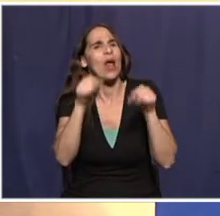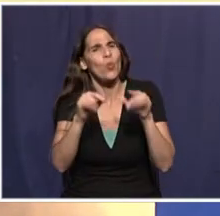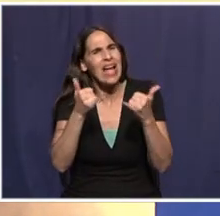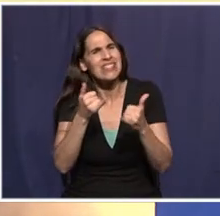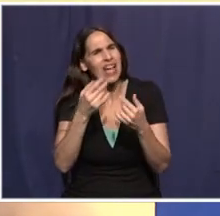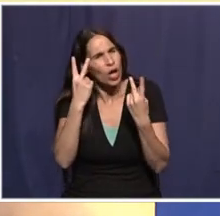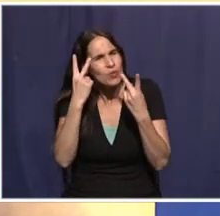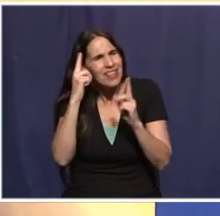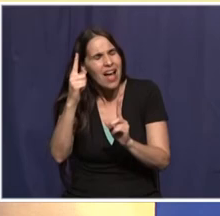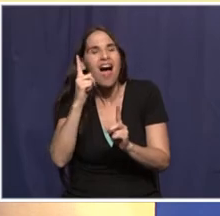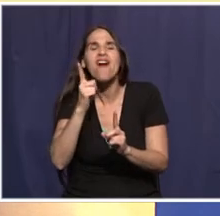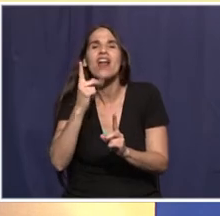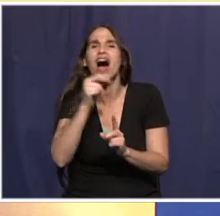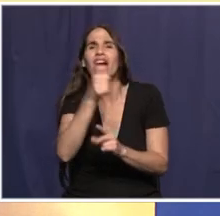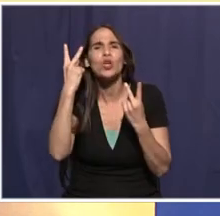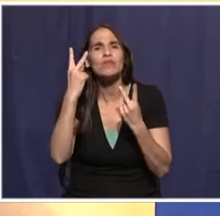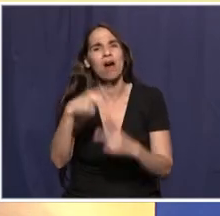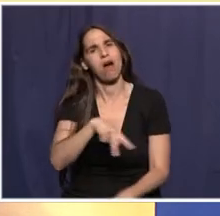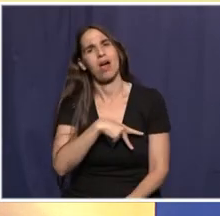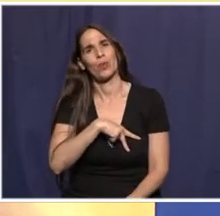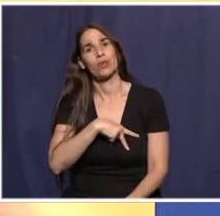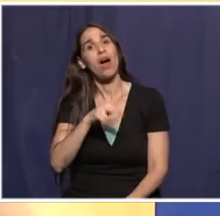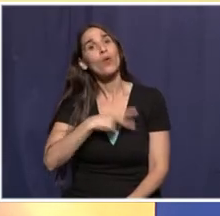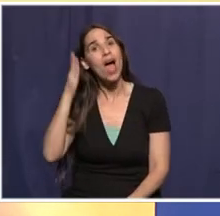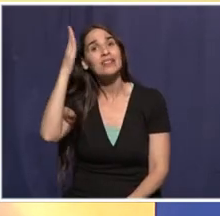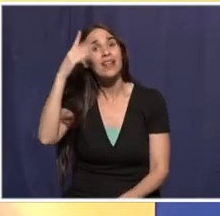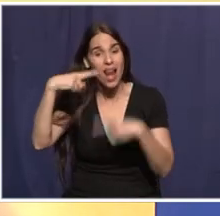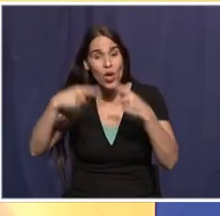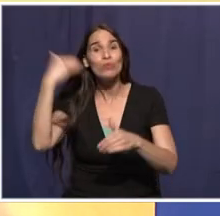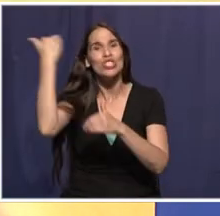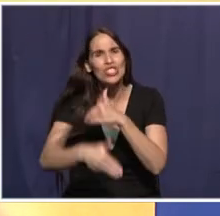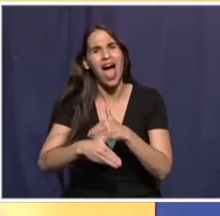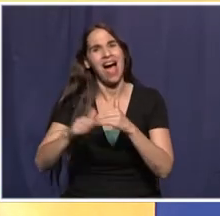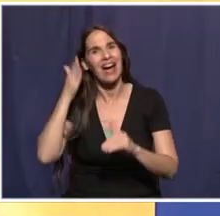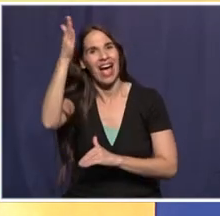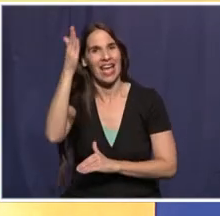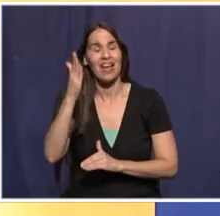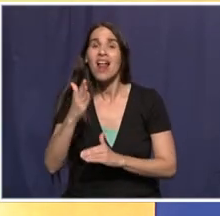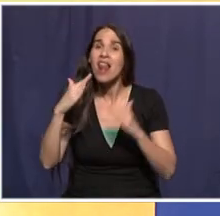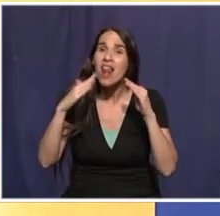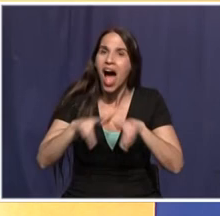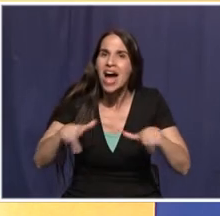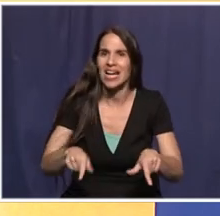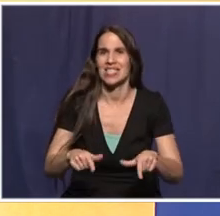אך יותר ממנה מטרידה האחריות. لكن أكثر من ذلك ما يقلق هي المسؤولية. לעתיד. ליום שאחרי. לארץ הזו. مستقبلا. لليوم التالي. لهذه البلاد. לבית המשותף שנשרף. للبيت المشترك الذي احترق.